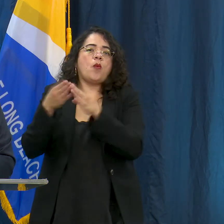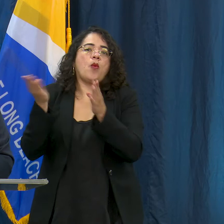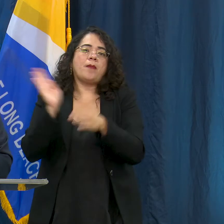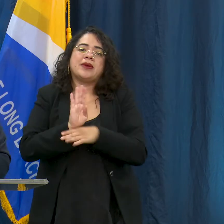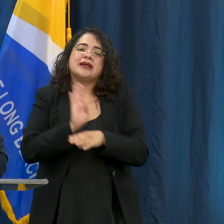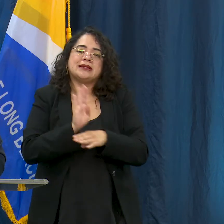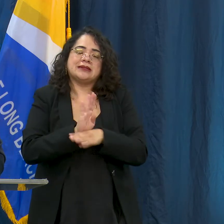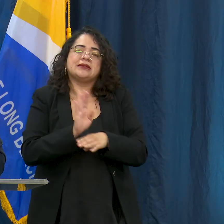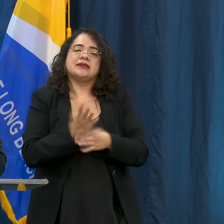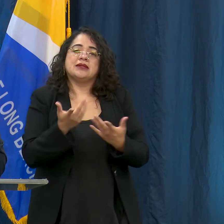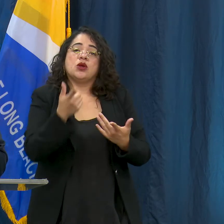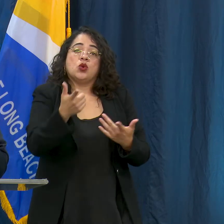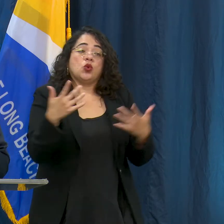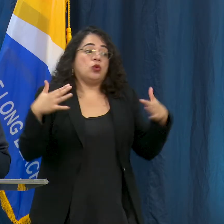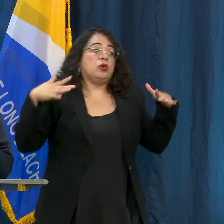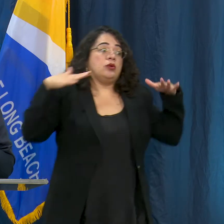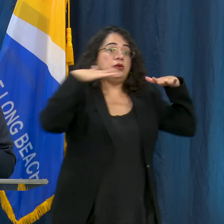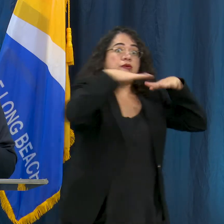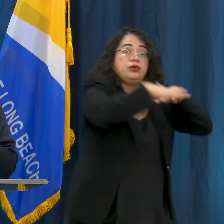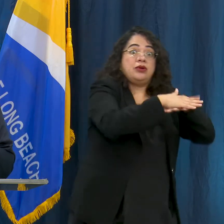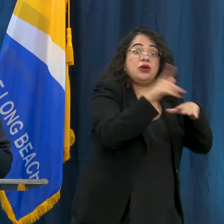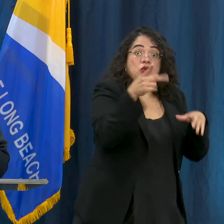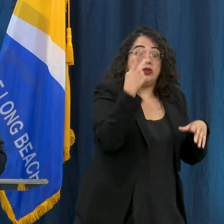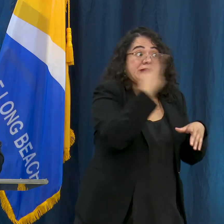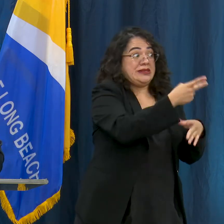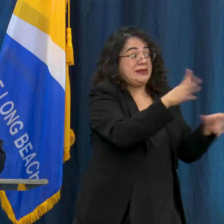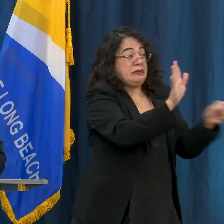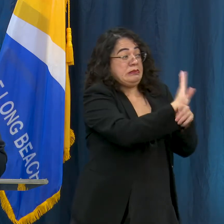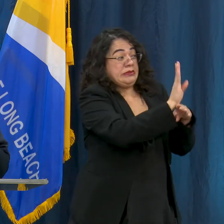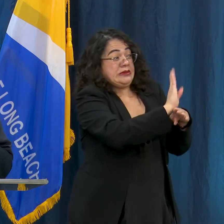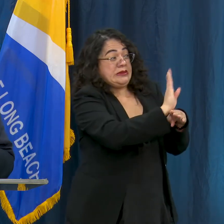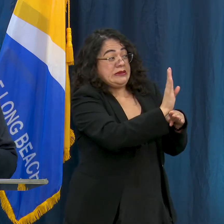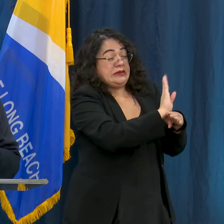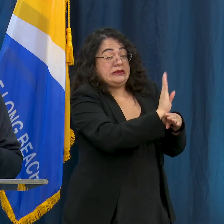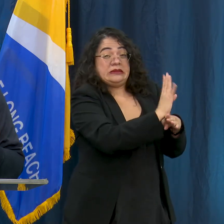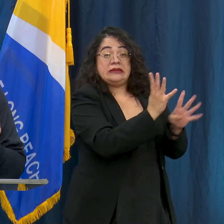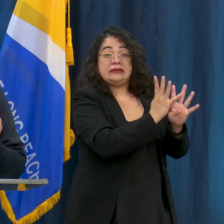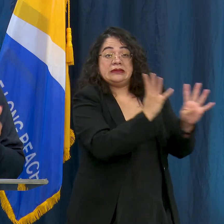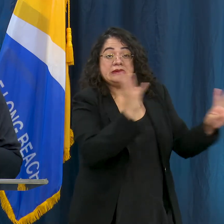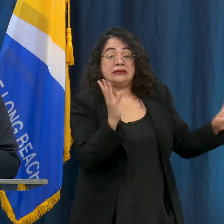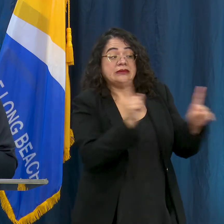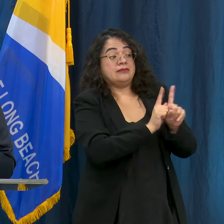so es que toda bien las tiendas CSK no de han entrar a missed Anna's Eno la